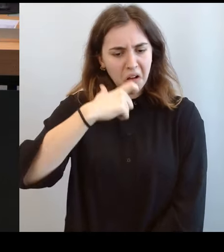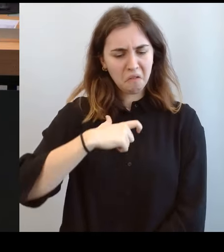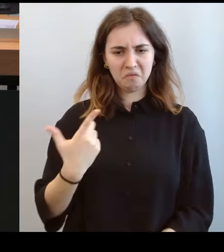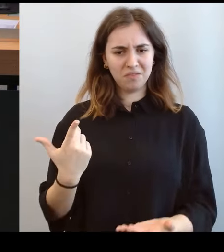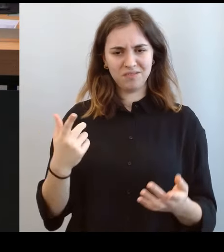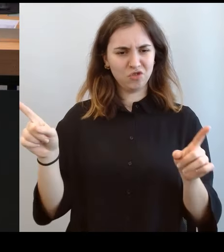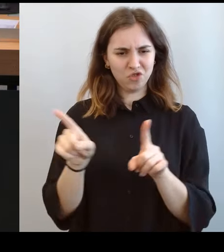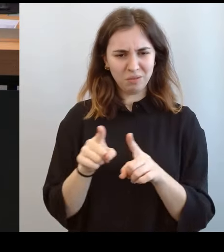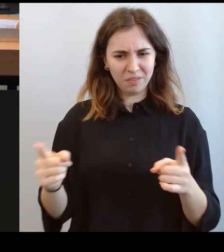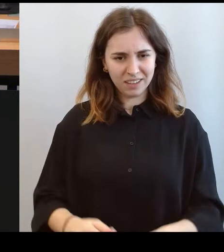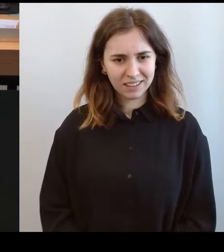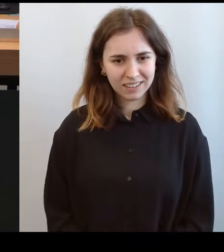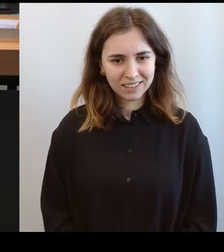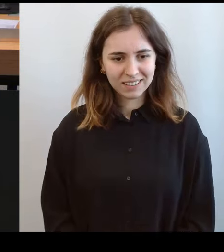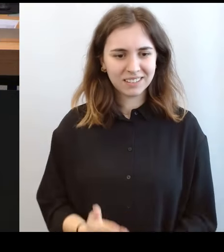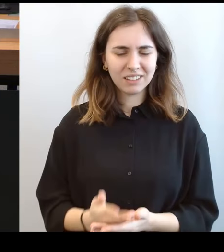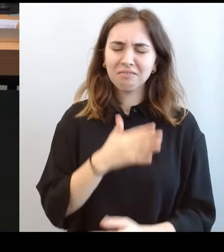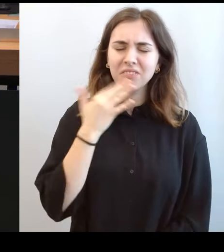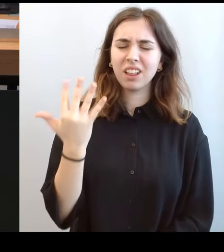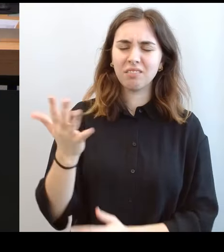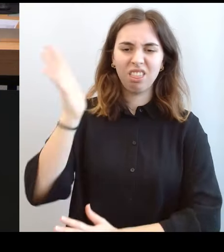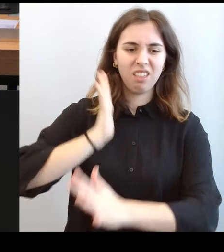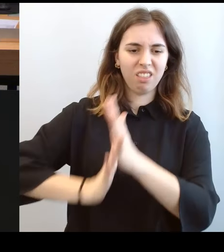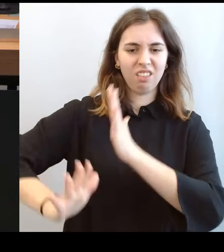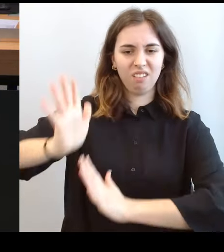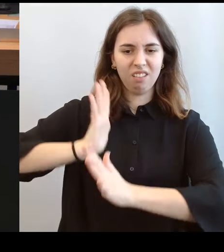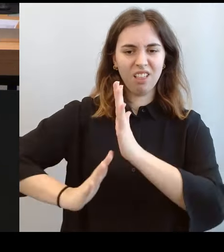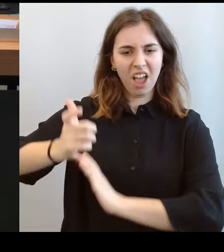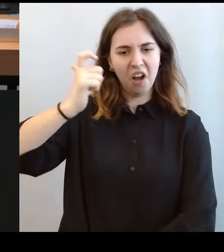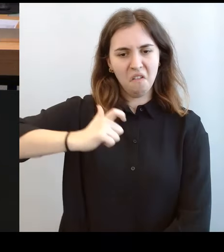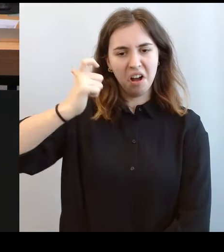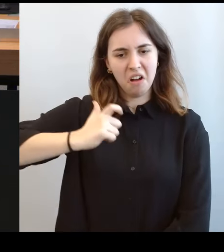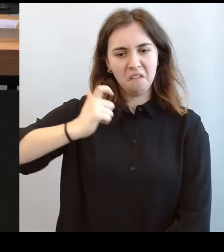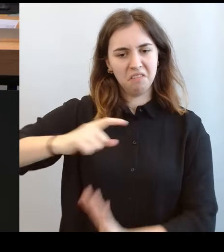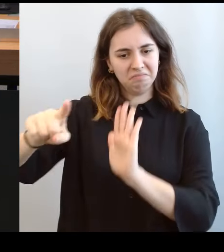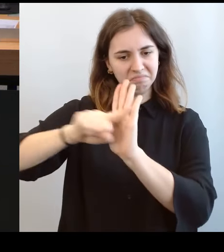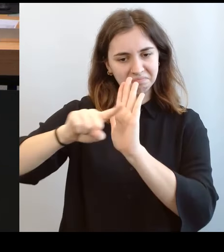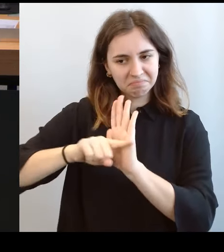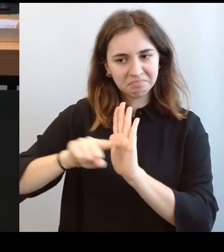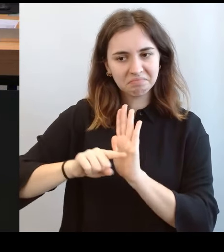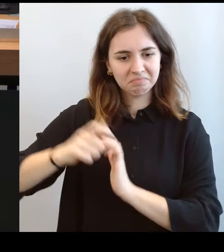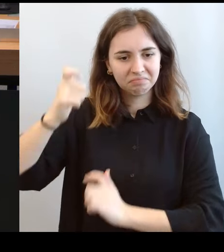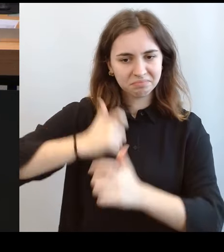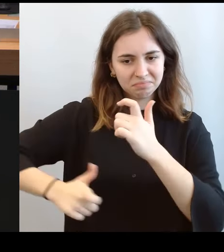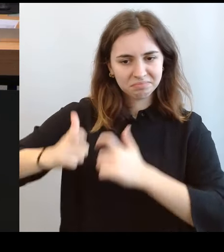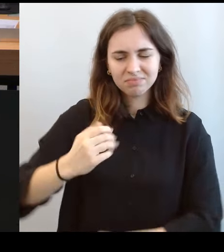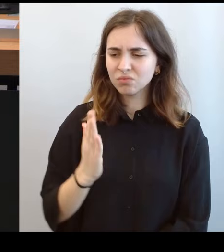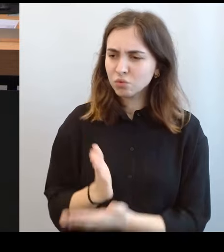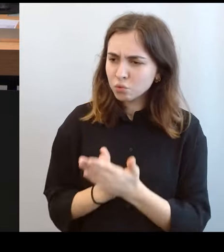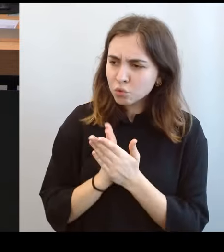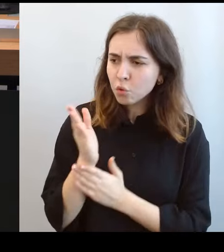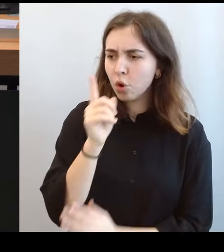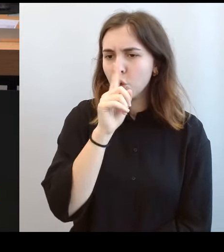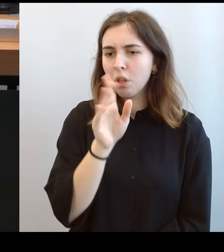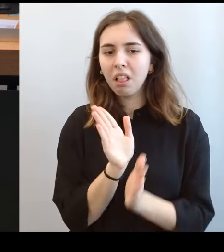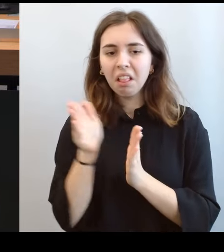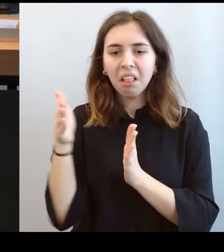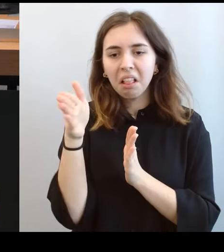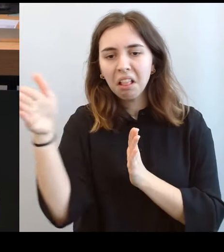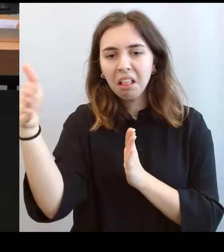Es tut mir leid. Sie reden, Herr Kollege, Sie reden die ganze Zeit an der Sache vorbei und alles, was Ihnen einfällt, sind solche unsachlichen